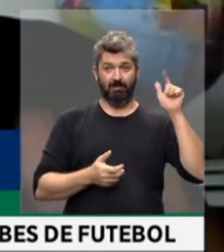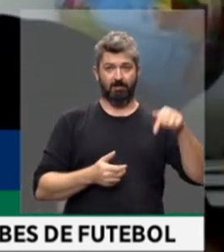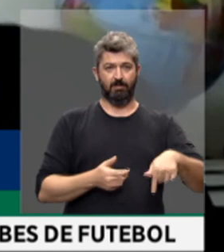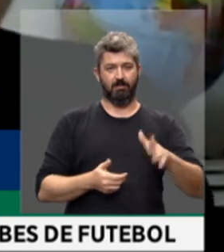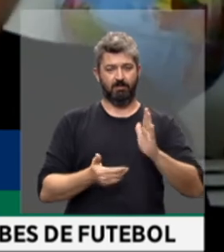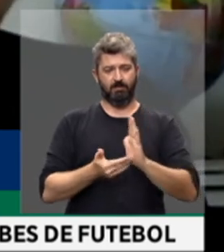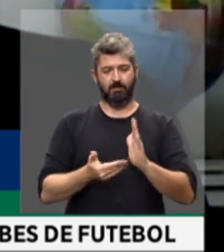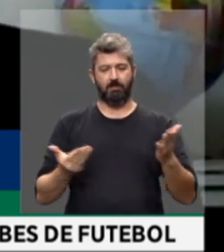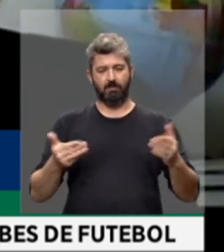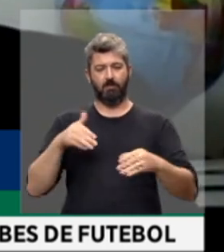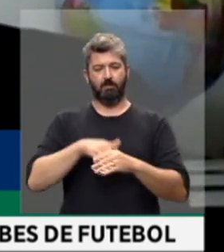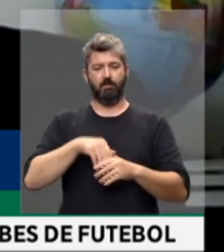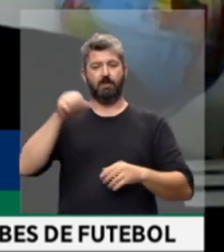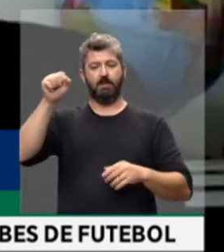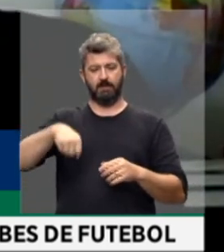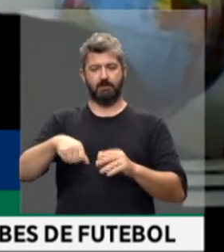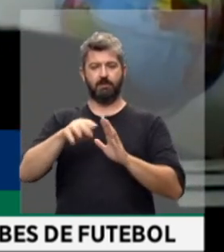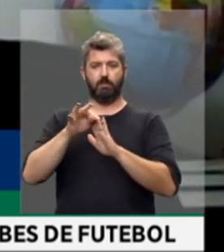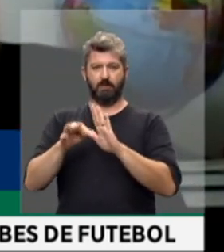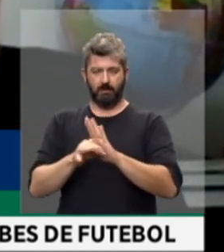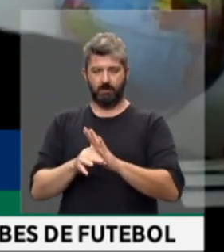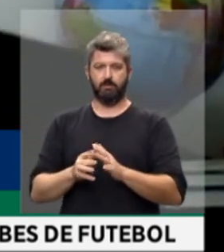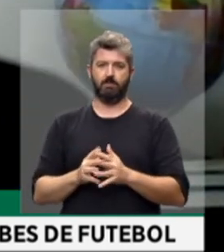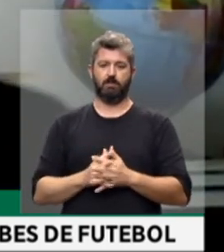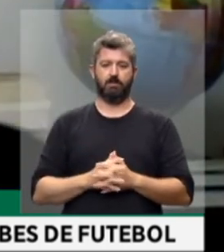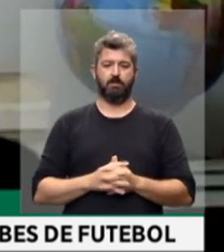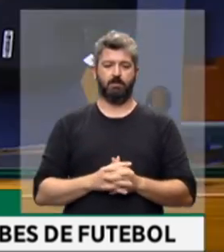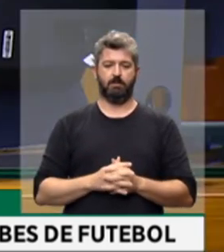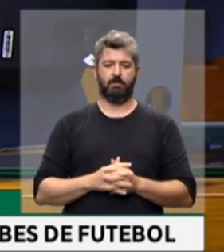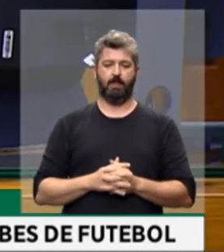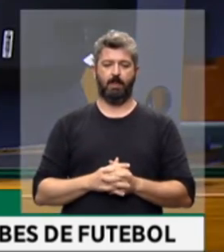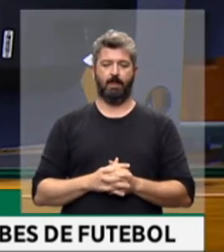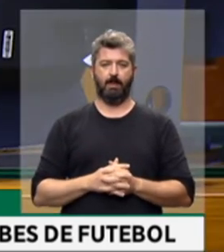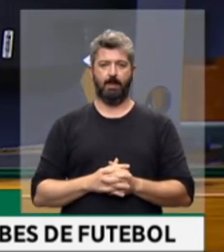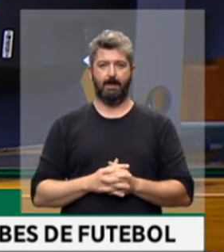RESPEITAR O REGIMENTO. O SENADO... ESSAS TRÊS ALTERAÇÕES... OPORTUNAMENTE VÃO ENTRAR NAS OUTRAS DUAS.